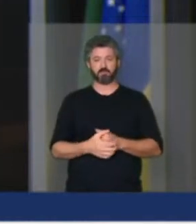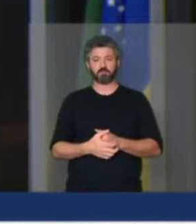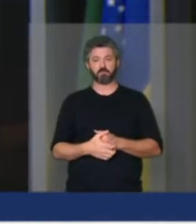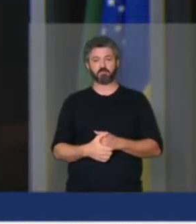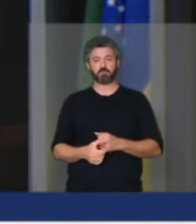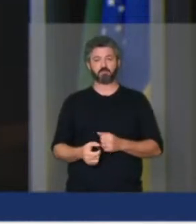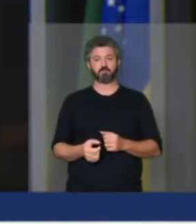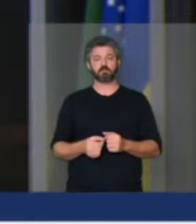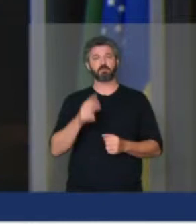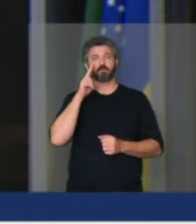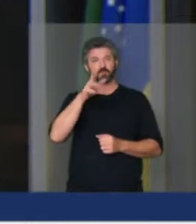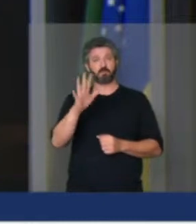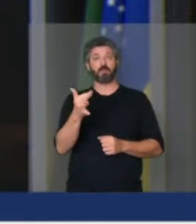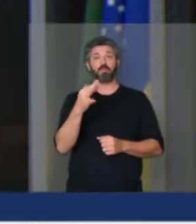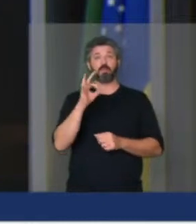TEM CIRURGIAS REPRESADAS DESDE 2008, 2009, 2010. QUANDO EU